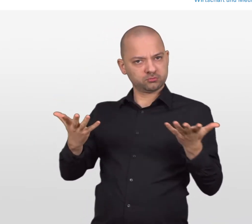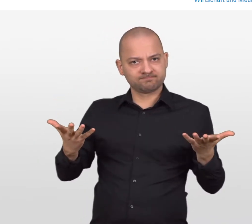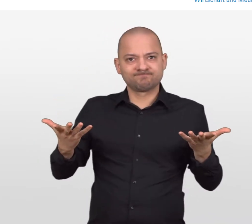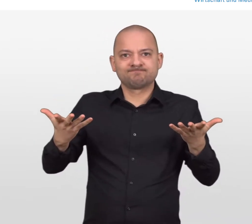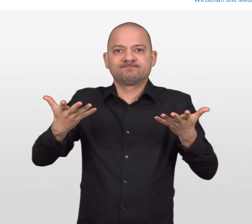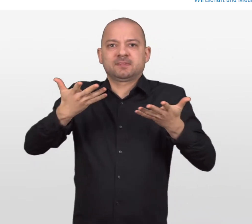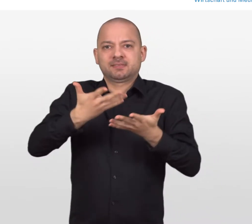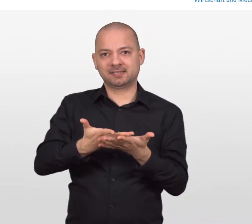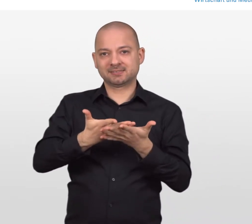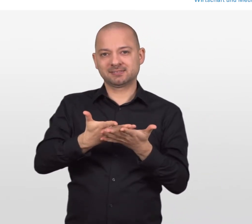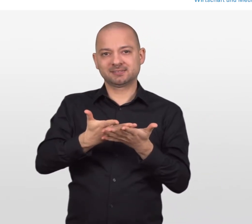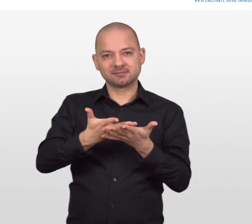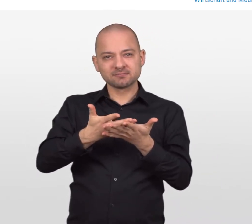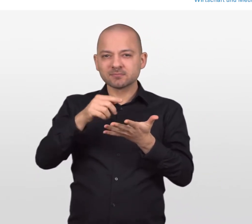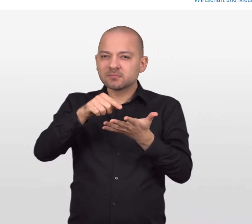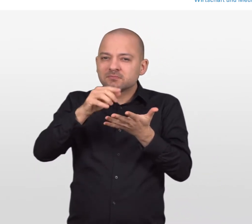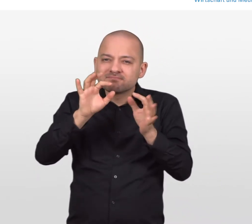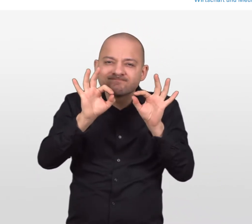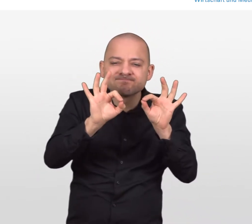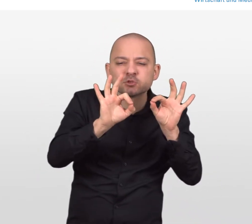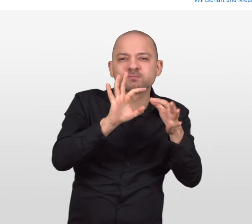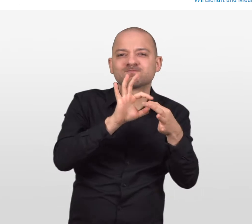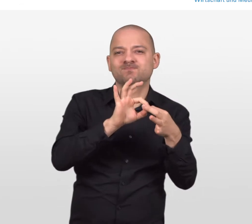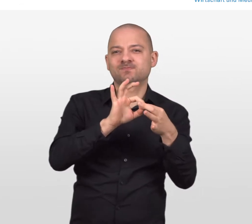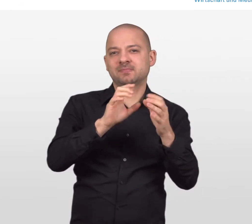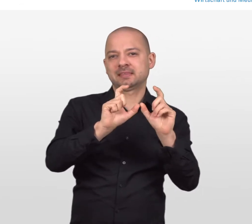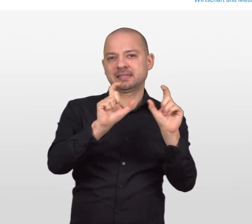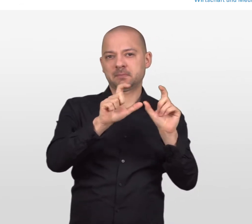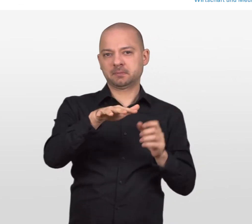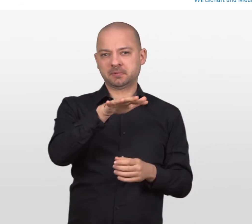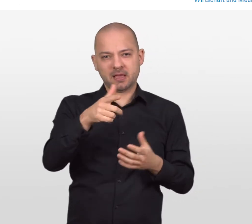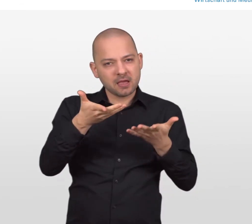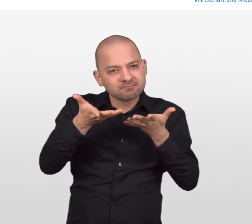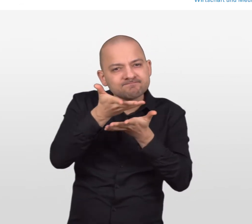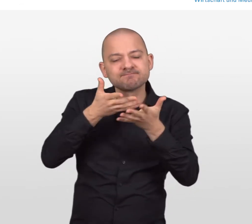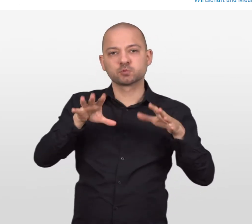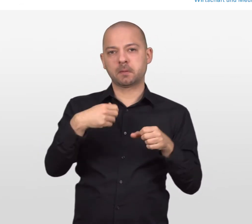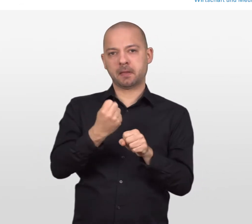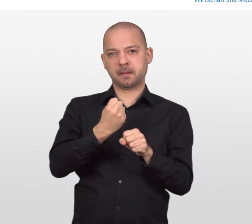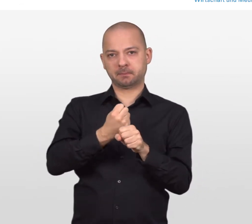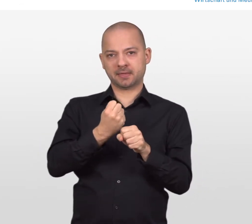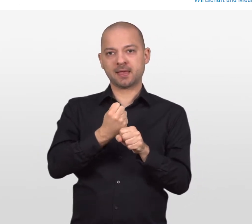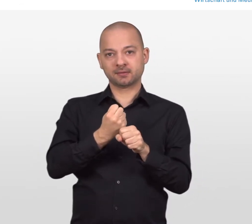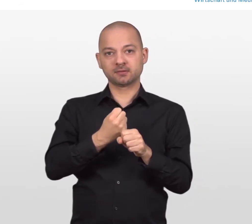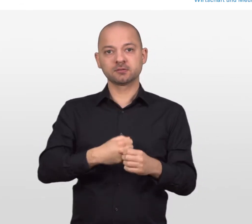die eng in einem konkreten Themenbereich zusammenarbeiten.